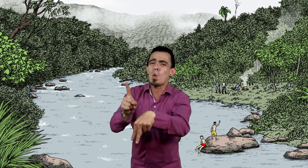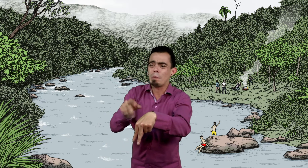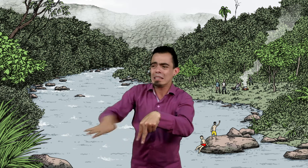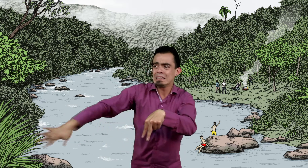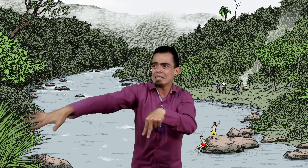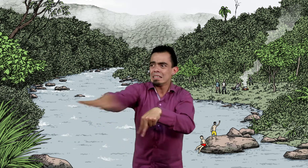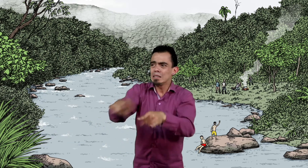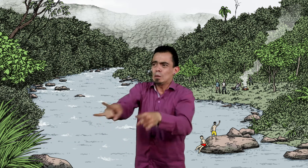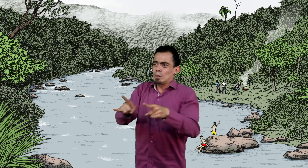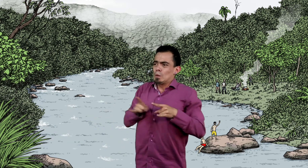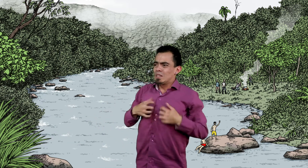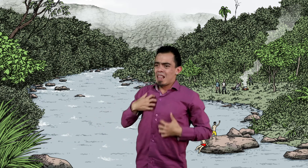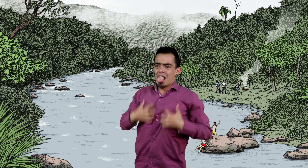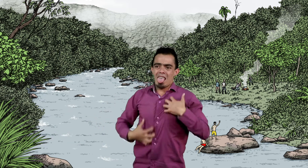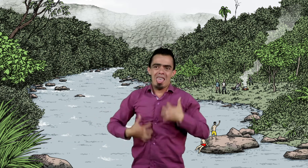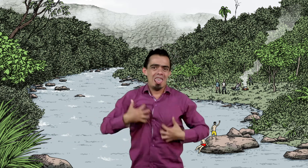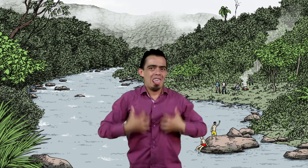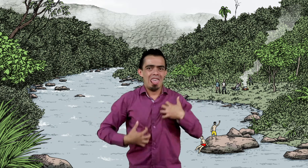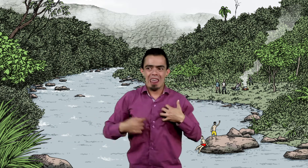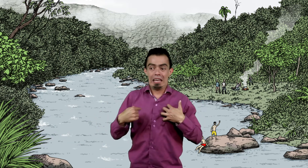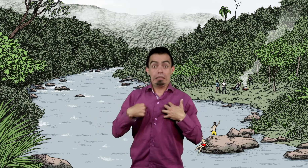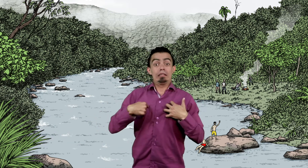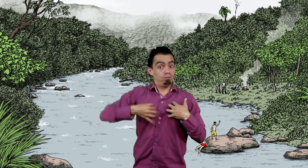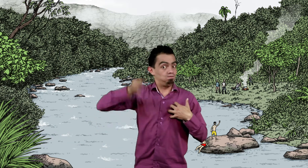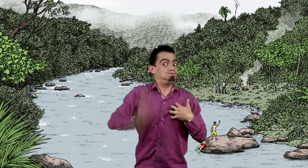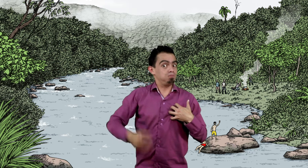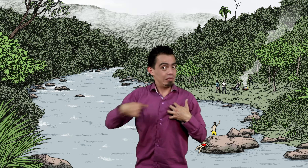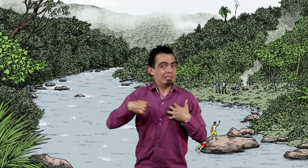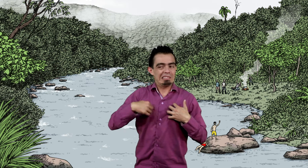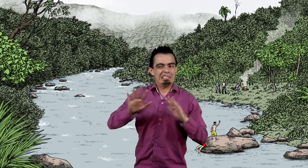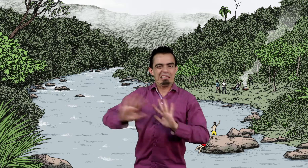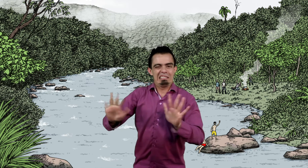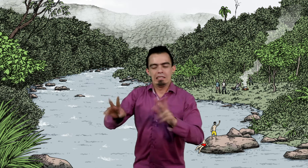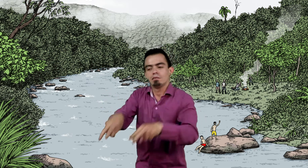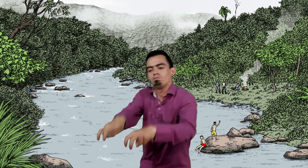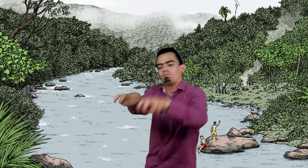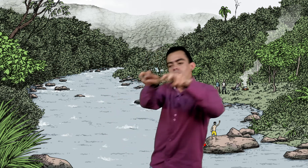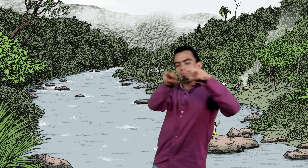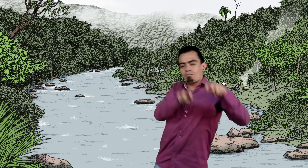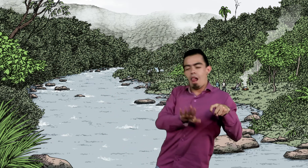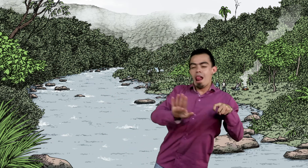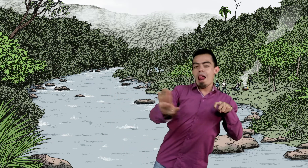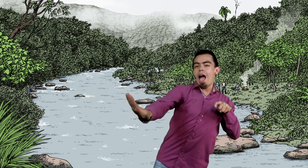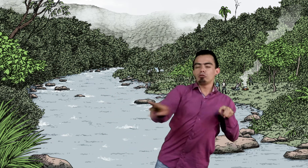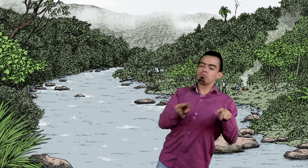porque sentíamos miedo de estar allí, o por lo menos yo sentía miedo.